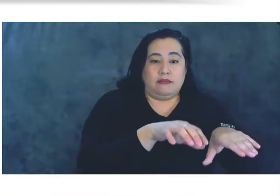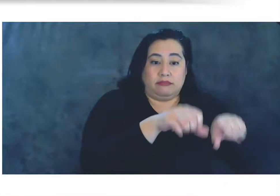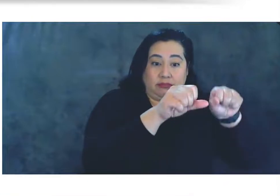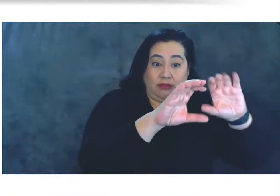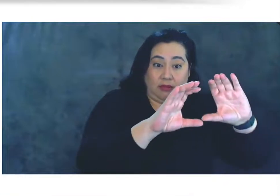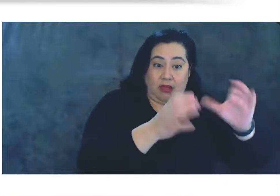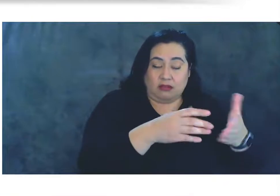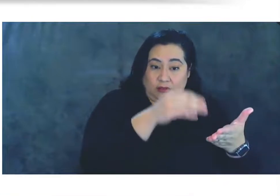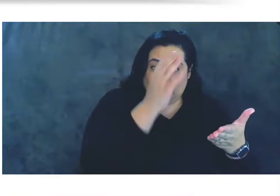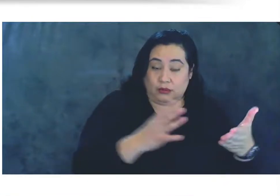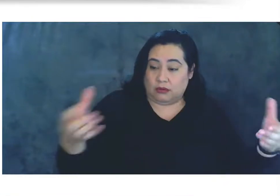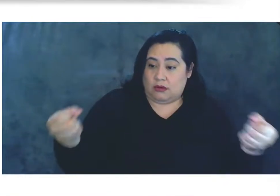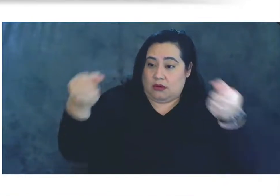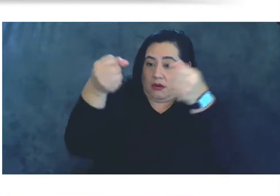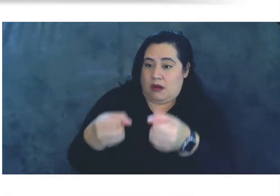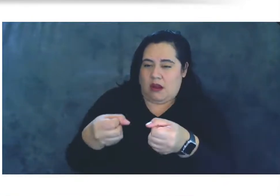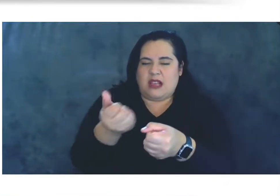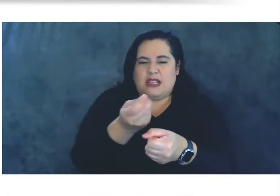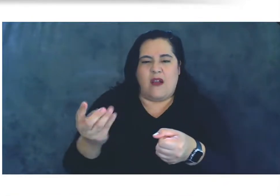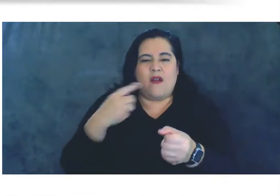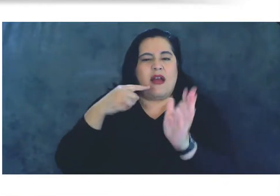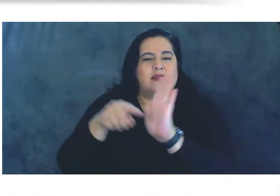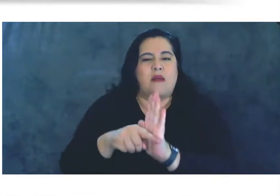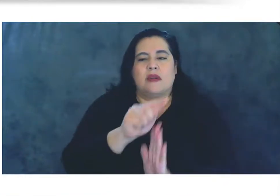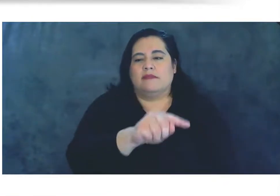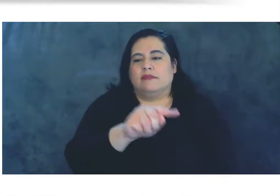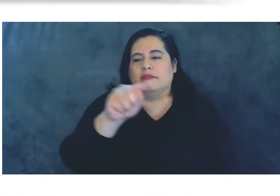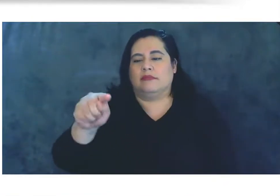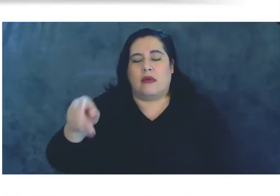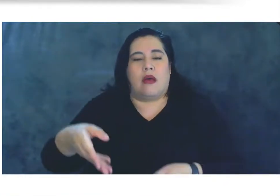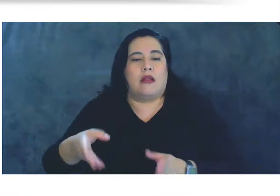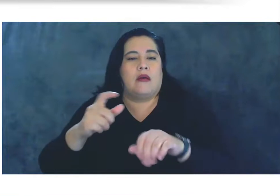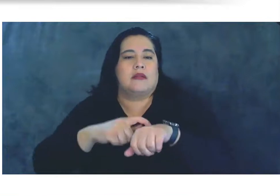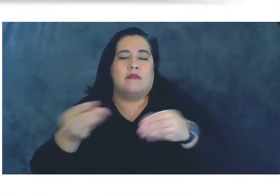asignaciones y dar tiempo para el intercambio de ... información. Una